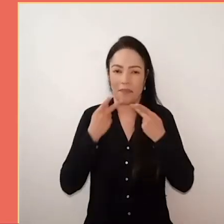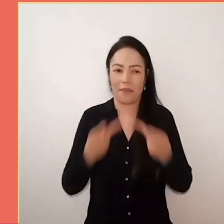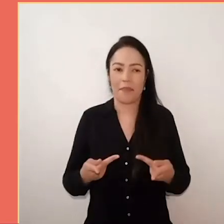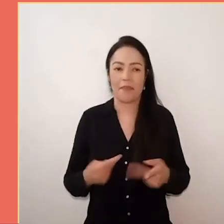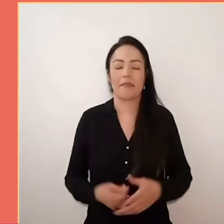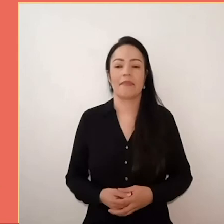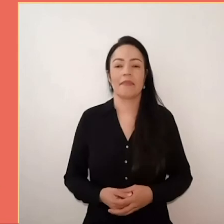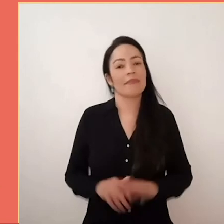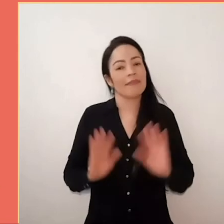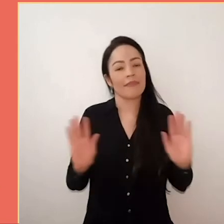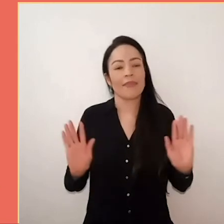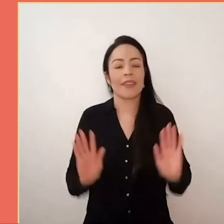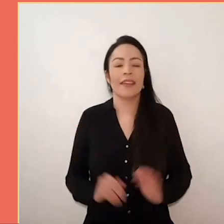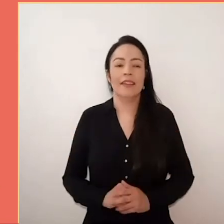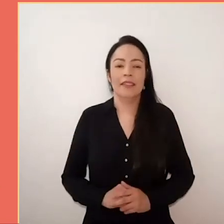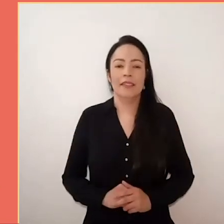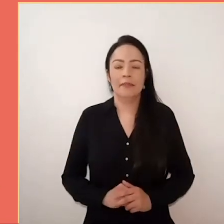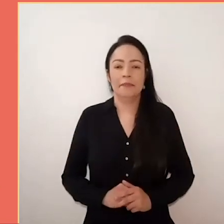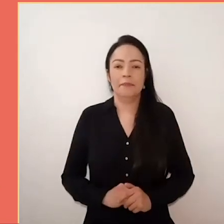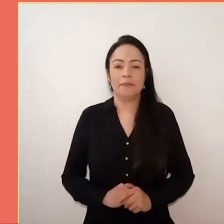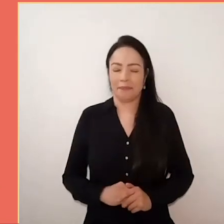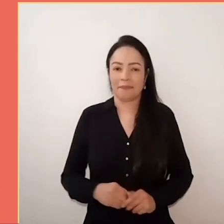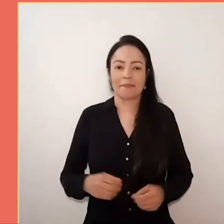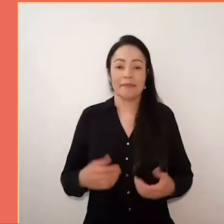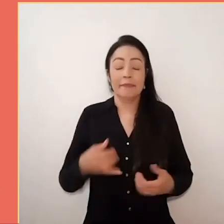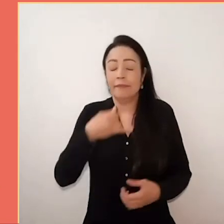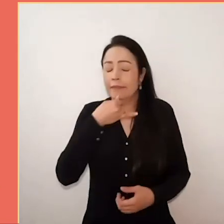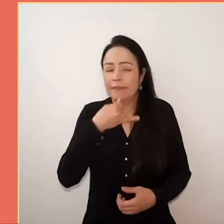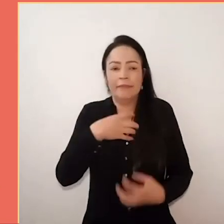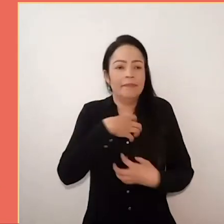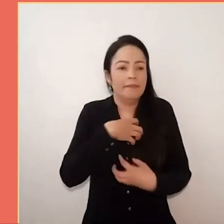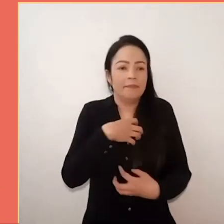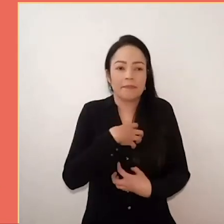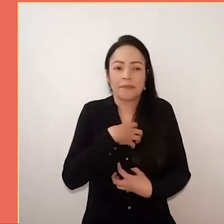enfim, eu fico muito triste porque é uma política,